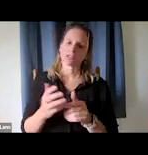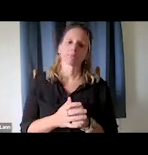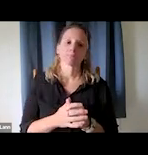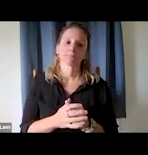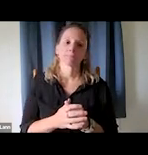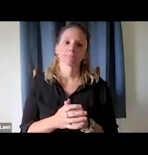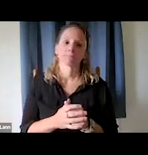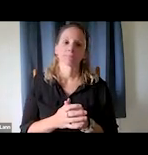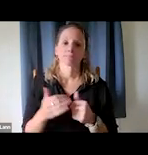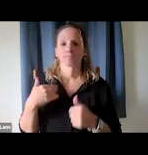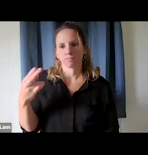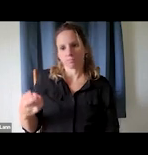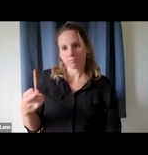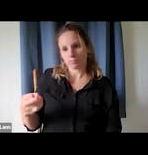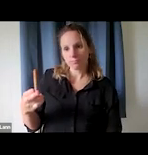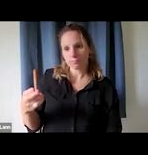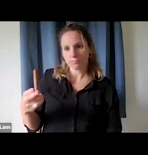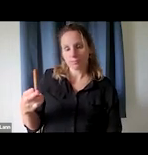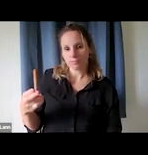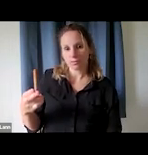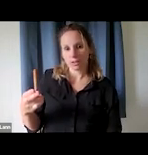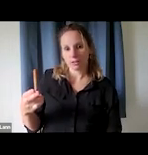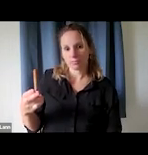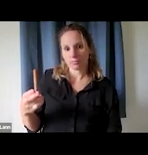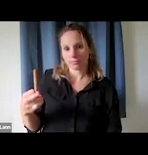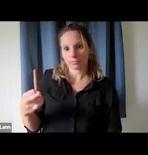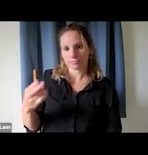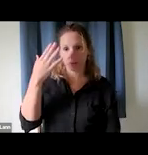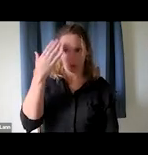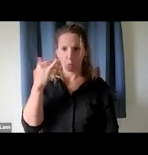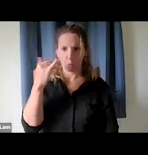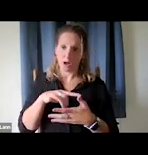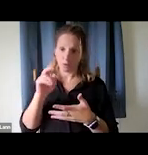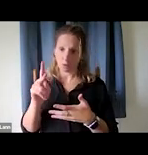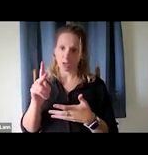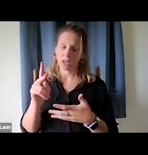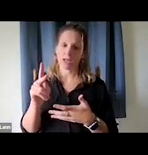Y así tenemos una historia y tenemos un porqué, que disfruta de los síntomas disociativos